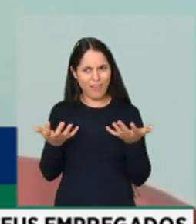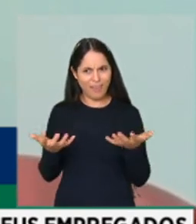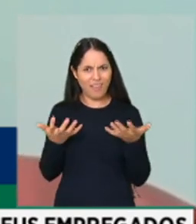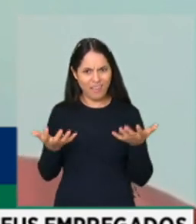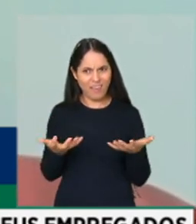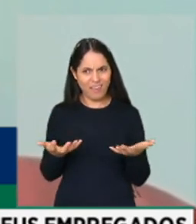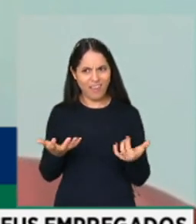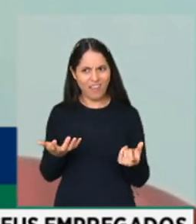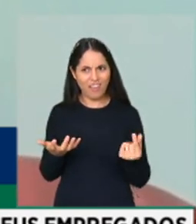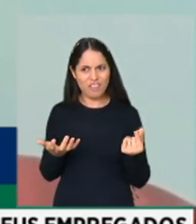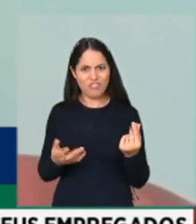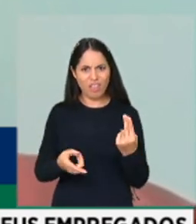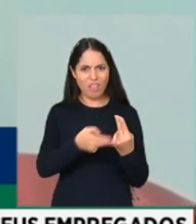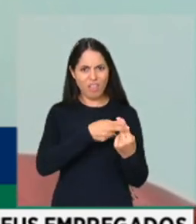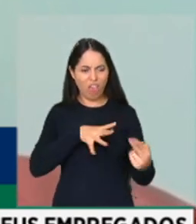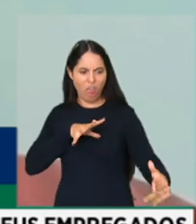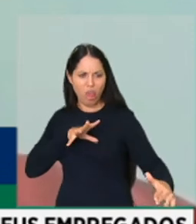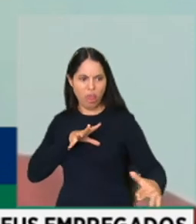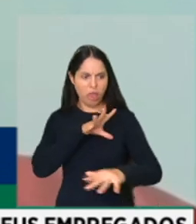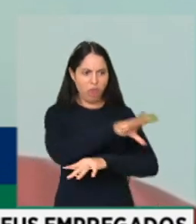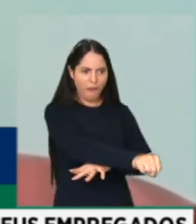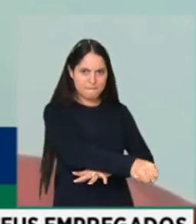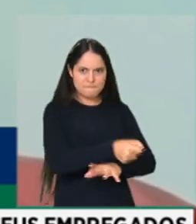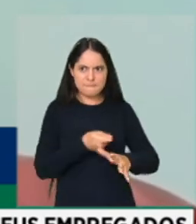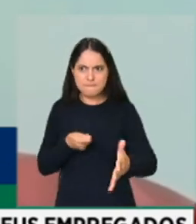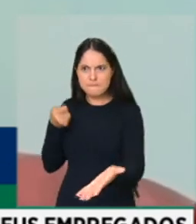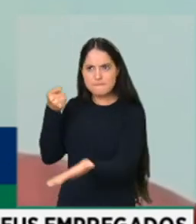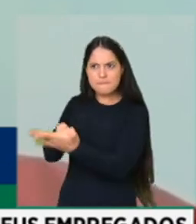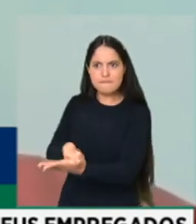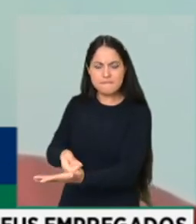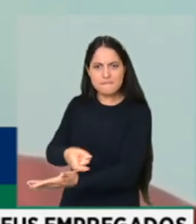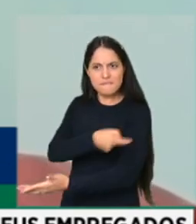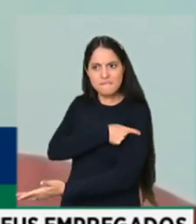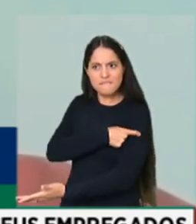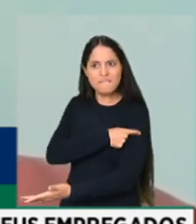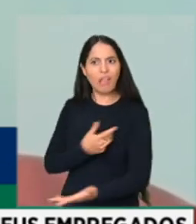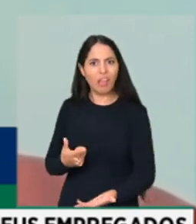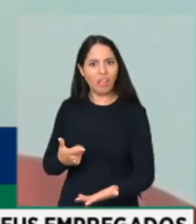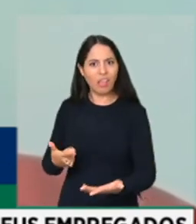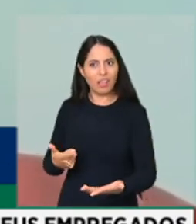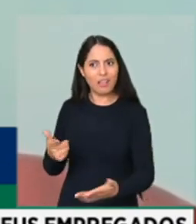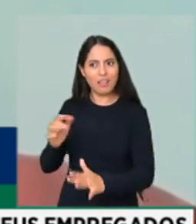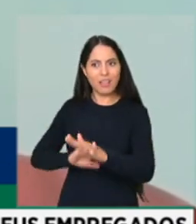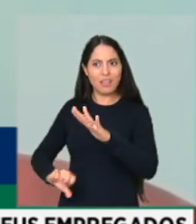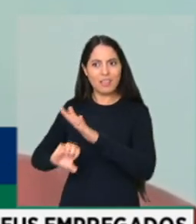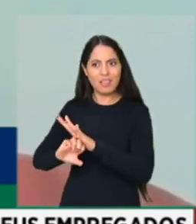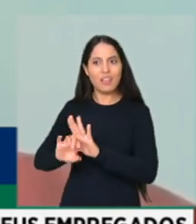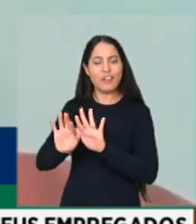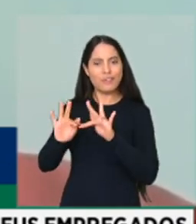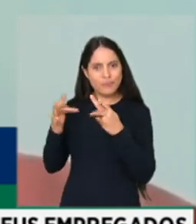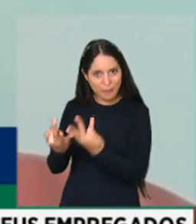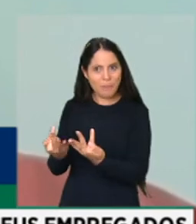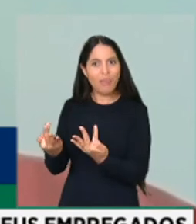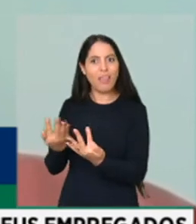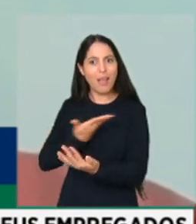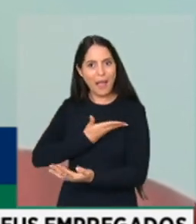MÃO NO SISTEMA S PARA PAGAR AS VACINAS PARA VACINAR OS EMPRESÁRIOS, FAMILIARES, OS AMIGOS OS PARLAMENTARES E